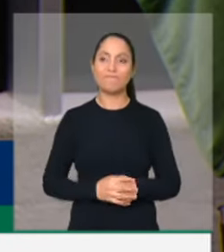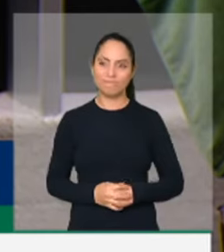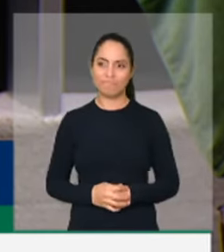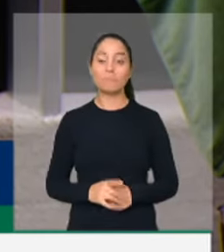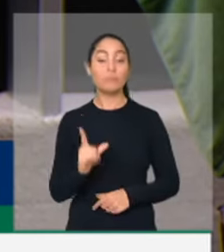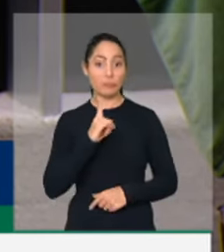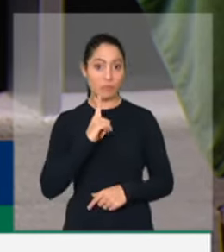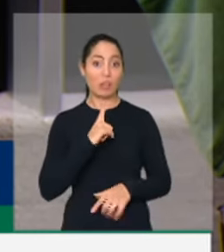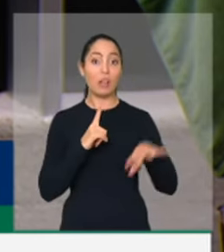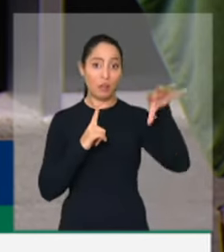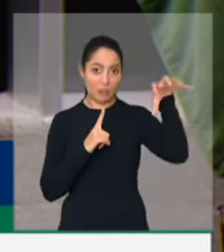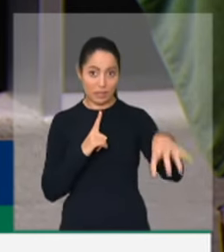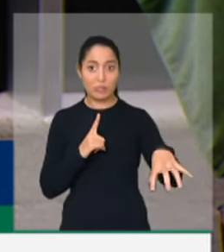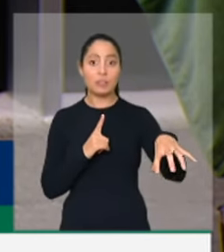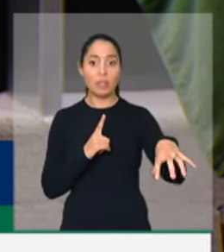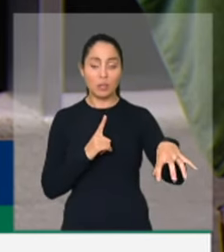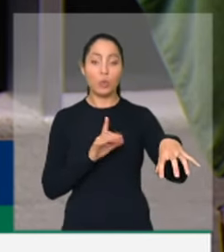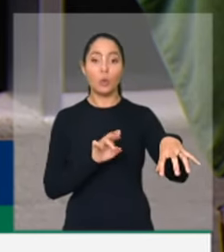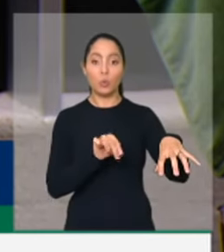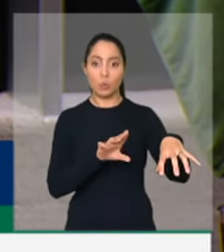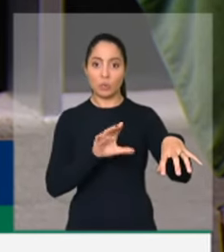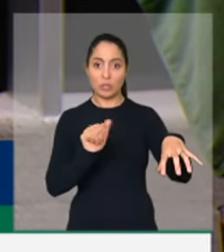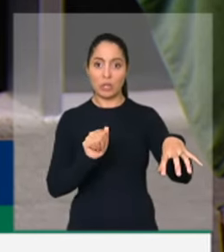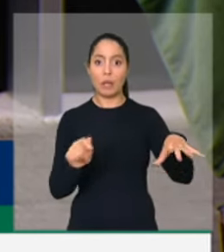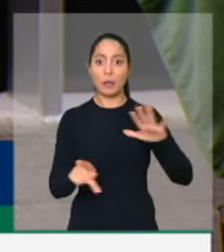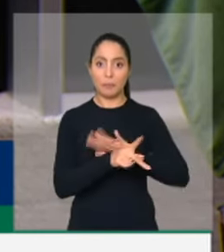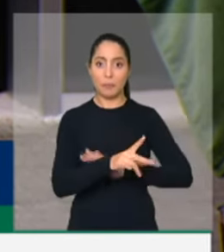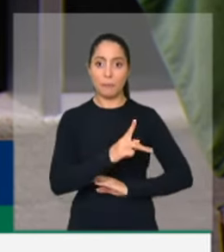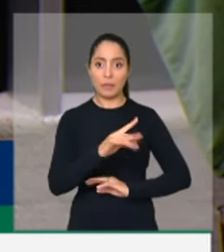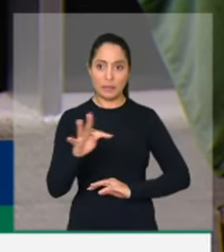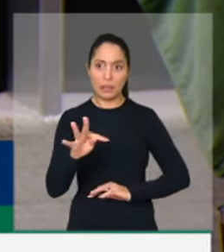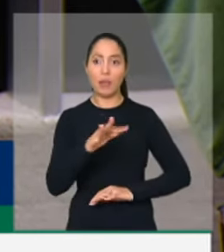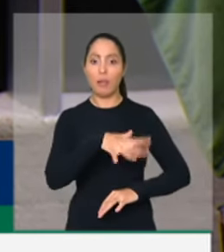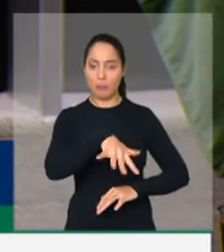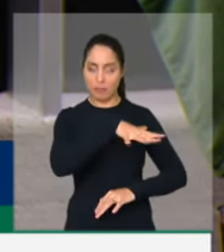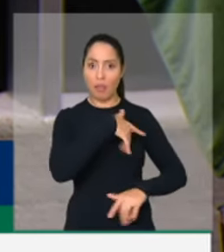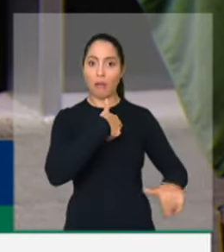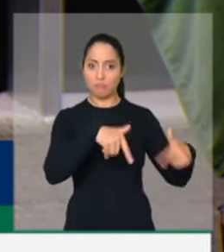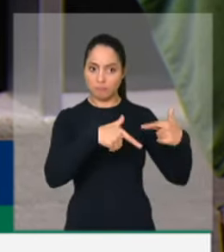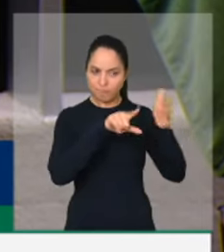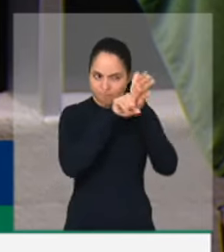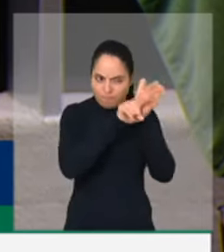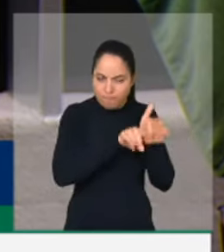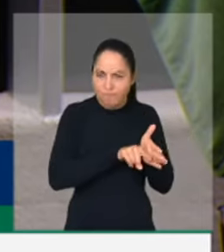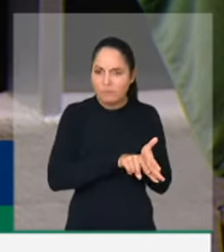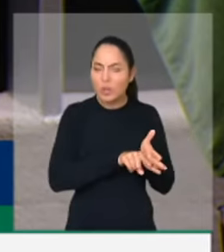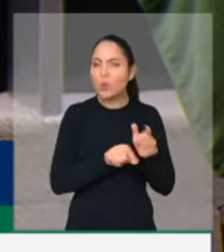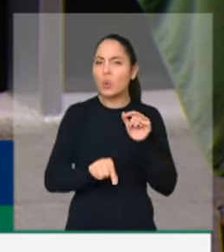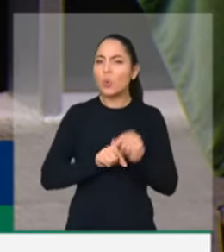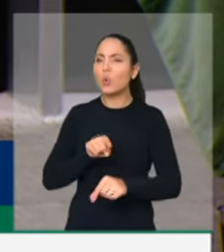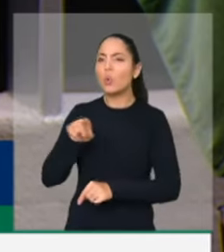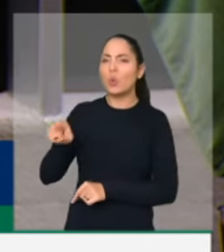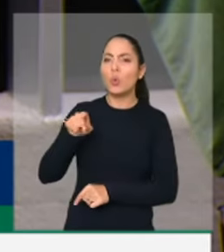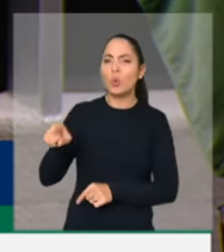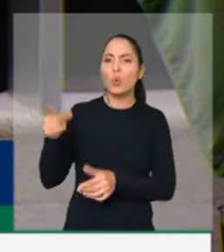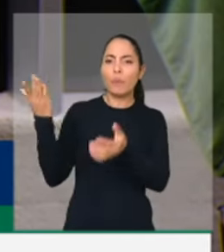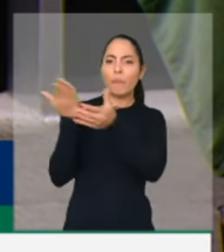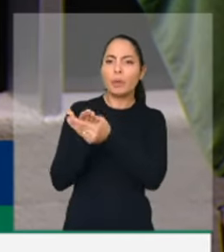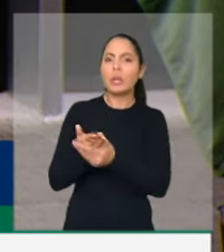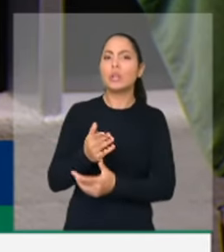SOBRE OS IMPACTOS DA LAVA JATO NA ECONOMIA BRASILEIRA. O MORO BAGUNÇOU O DEVIDO PROCESSO LEGAL E ATENTOU CONTRA O ESTADO DEMOCRÁTICO DE